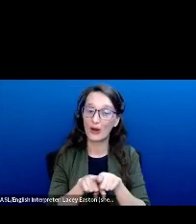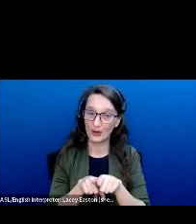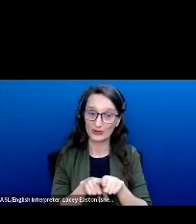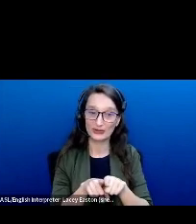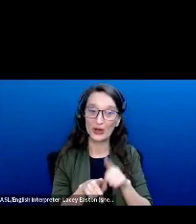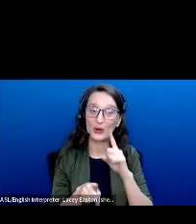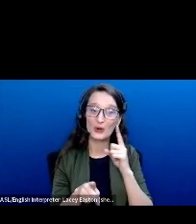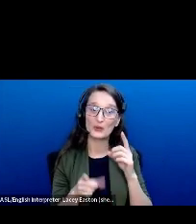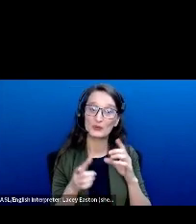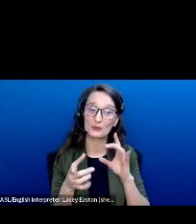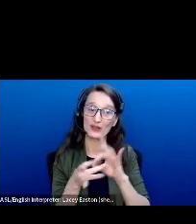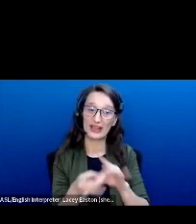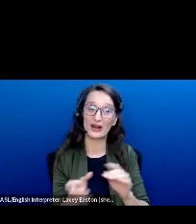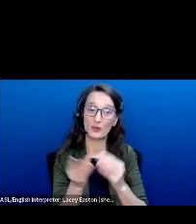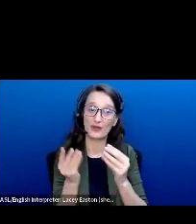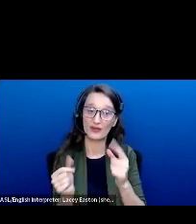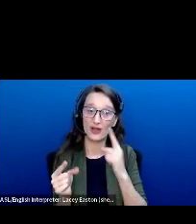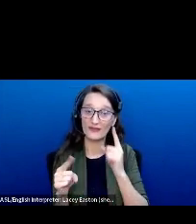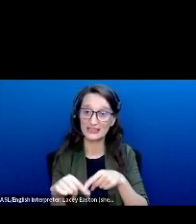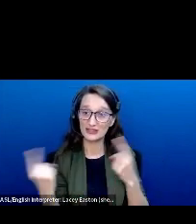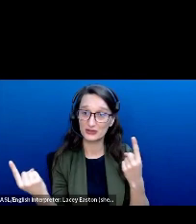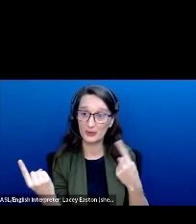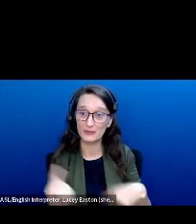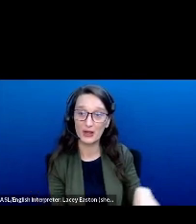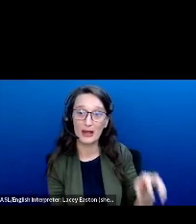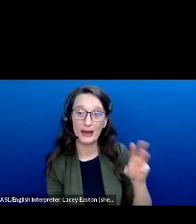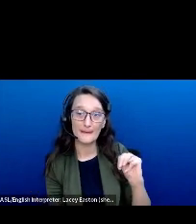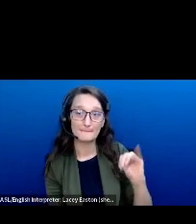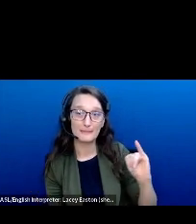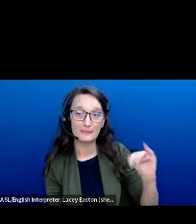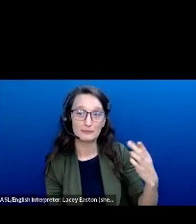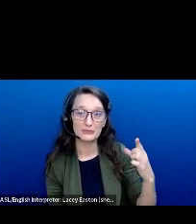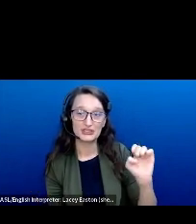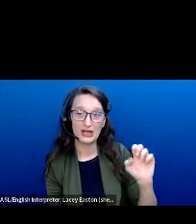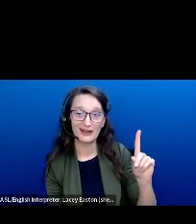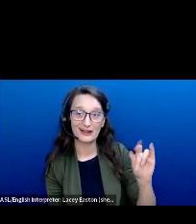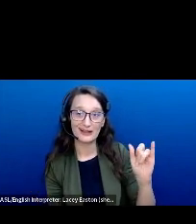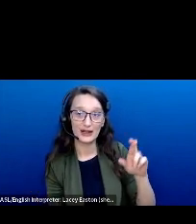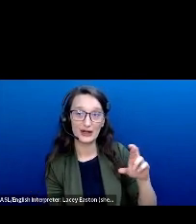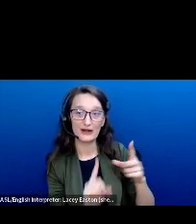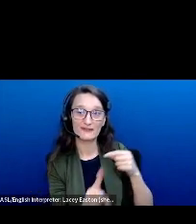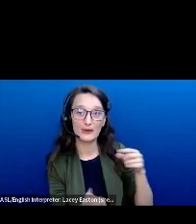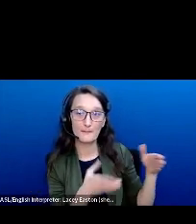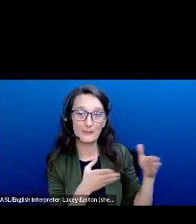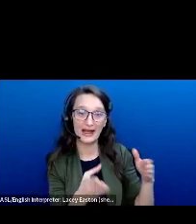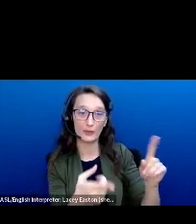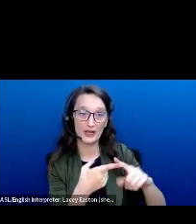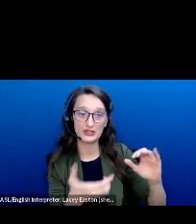La especialista del programa Michelle Kinner de Pathways to Partnership compartirá algunas diapositivas e integradas